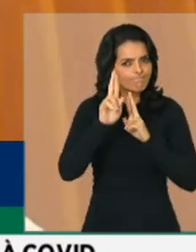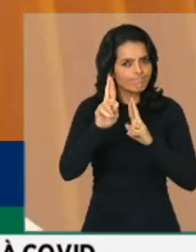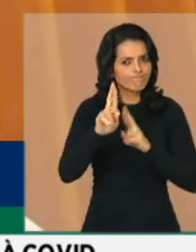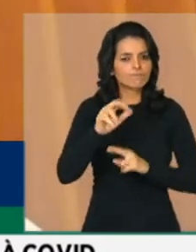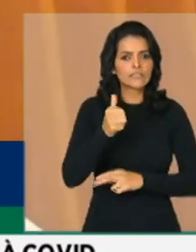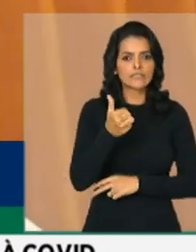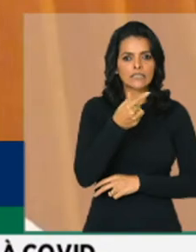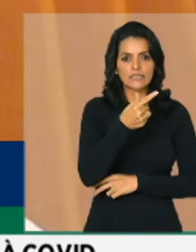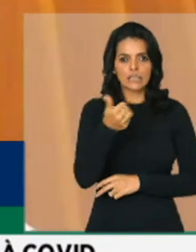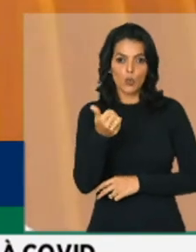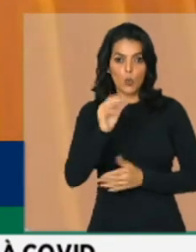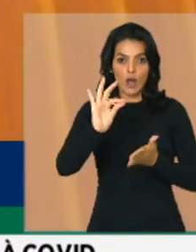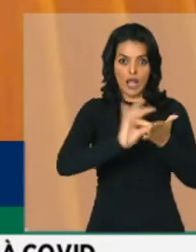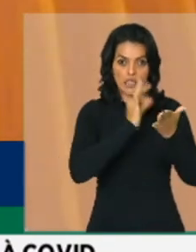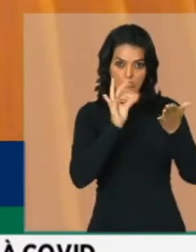QUE NÃO PODEM CONTINUAR DA FORMA COMO ESTÃO SE DANDO SEM